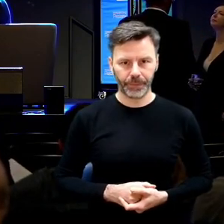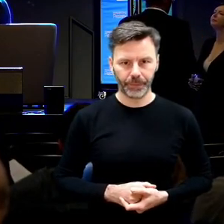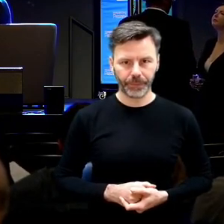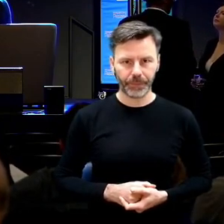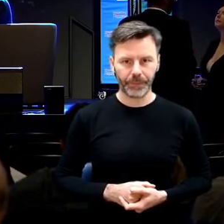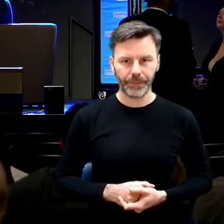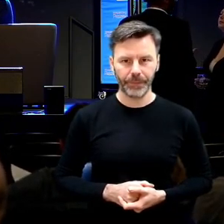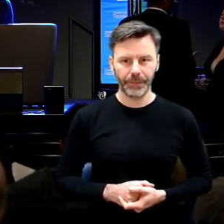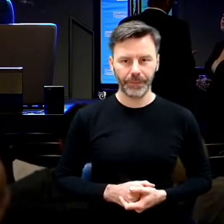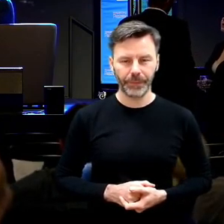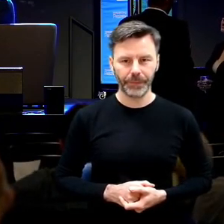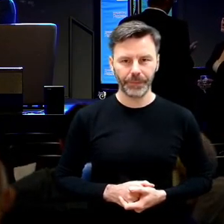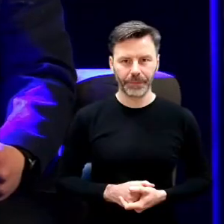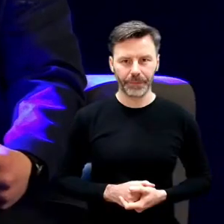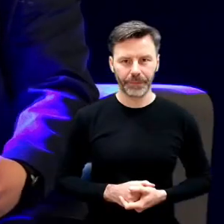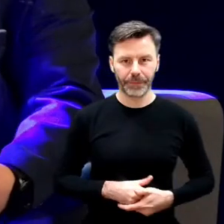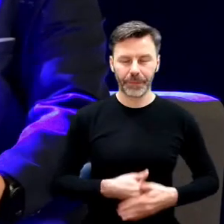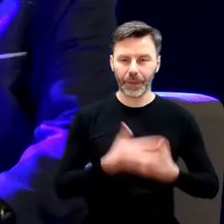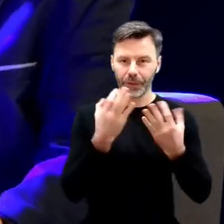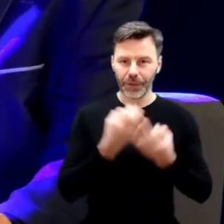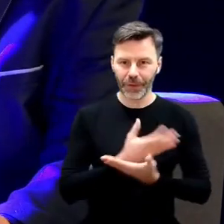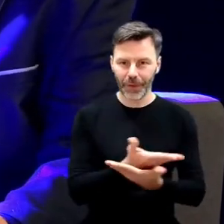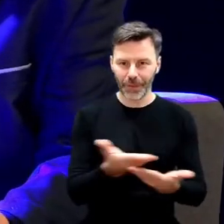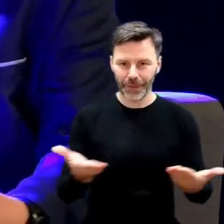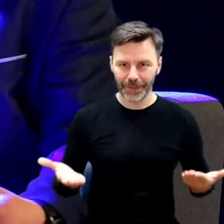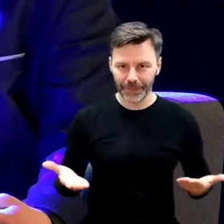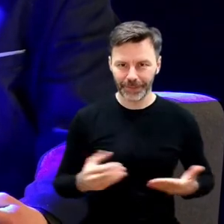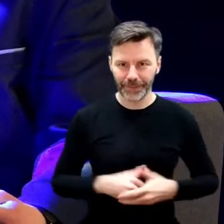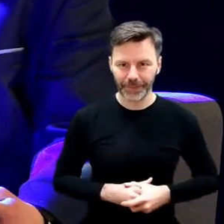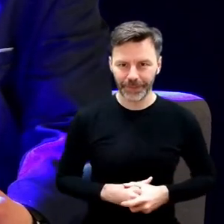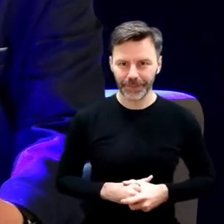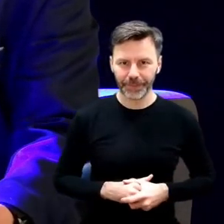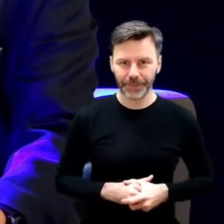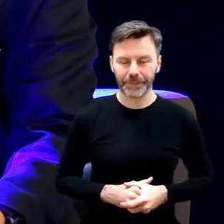Dzień dobry Państwu, zaczynamy kolejną debatę.